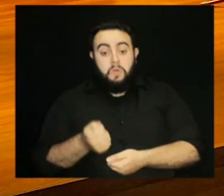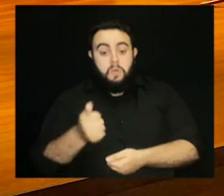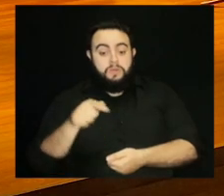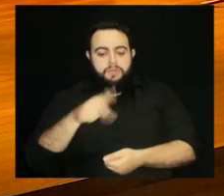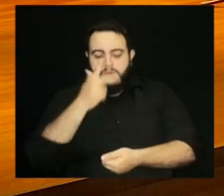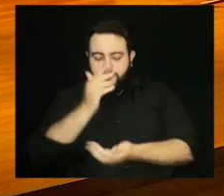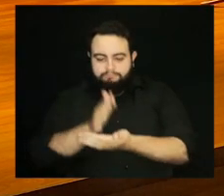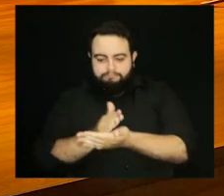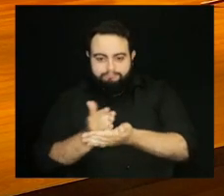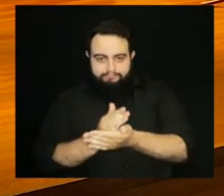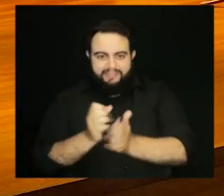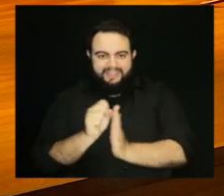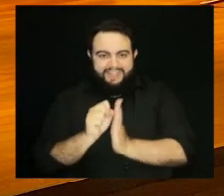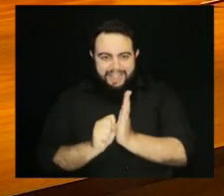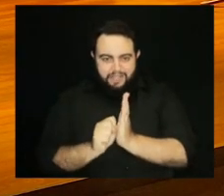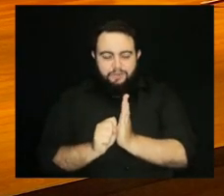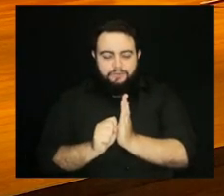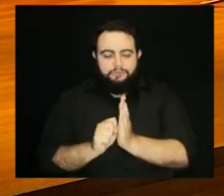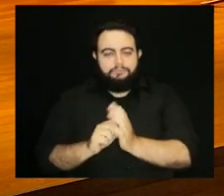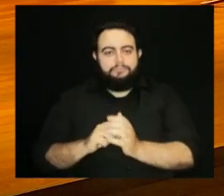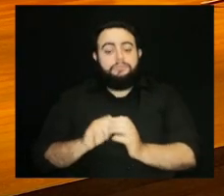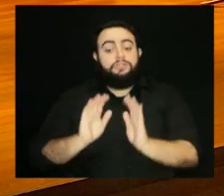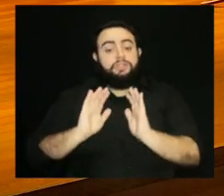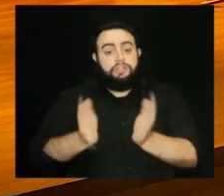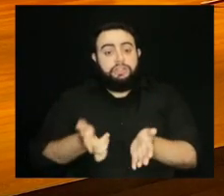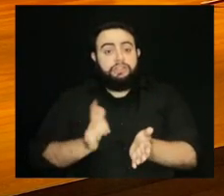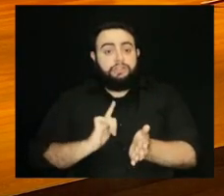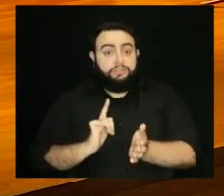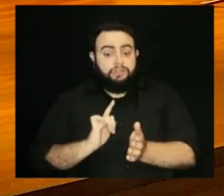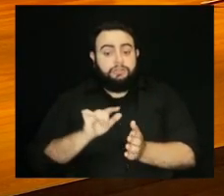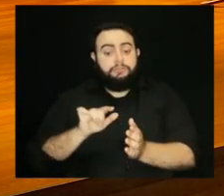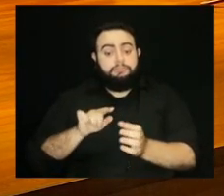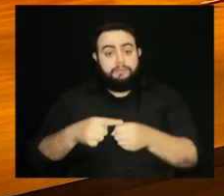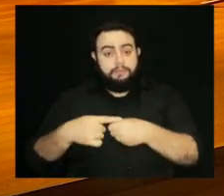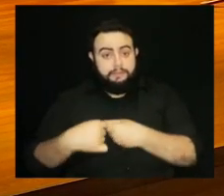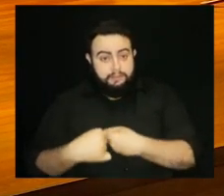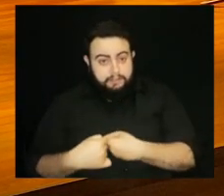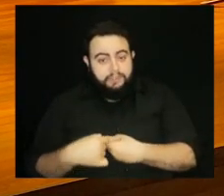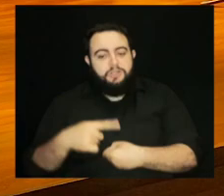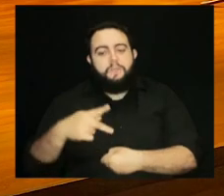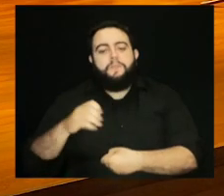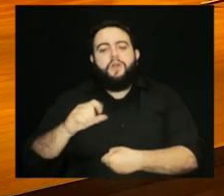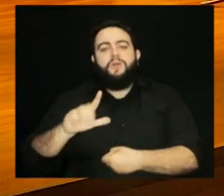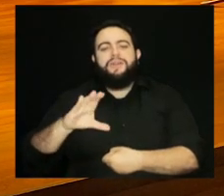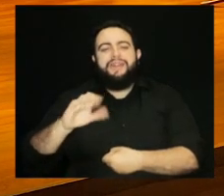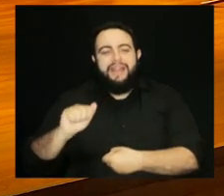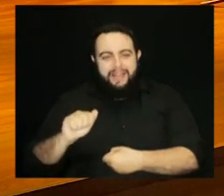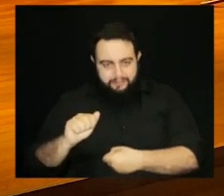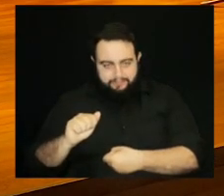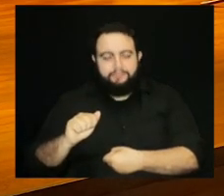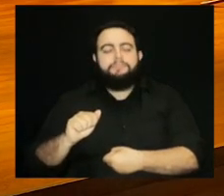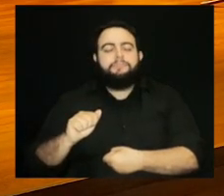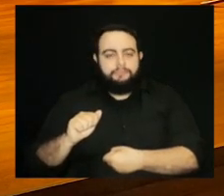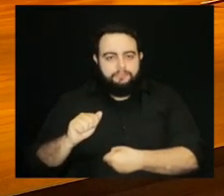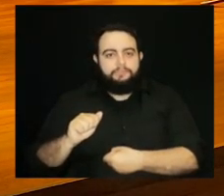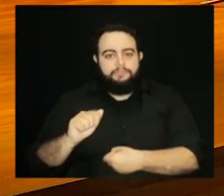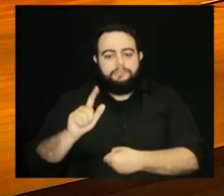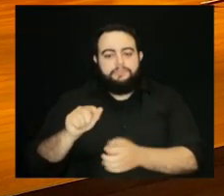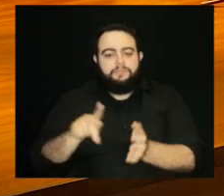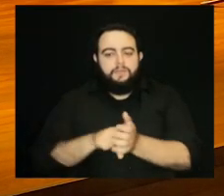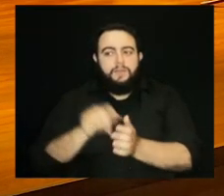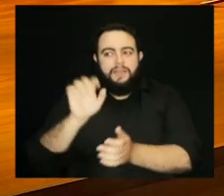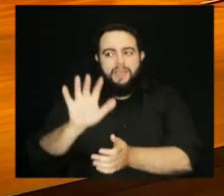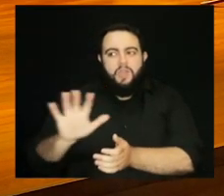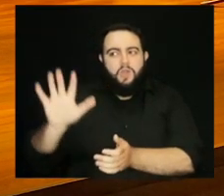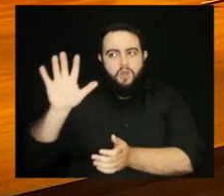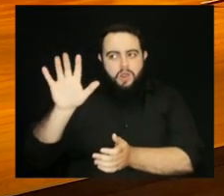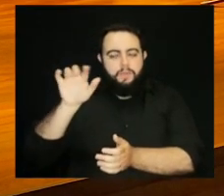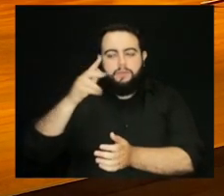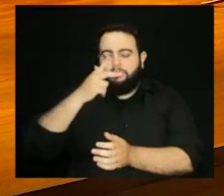século, onde já tinha chegado na cidade a Polca, que veio da Europa, se espalhou pelo